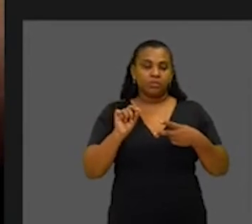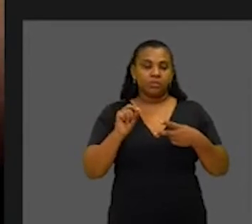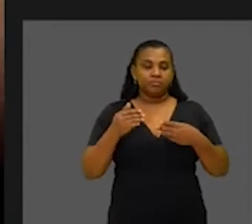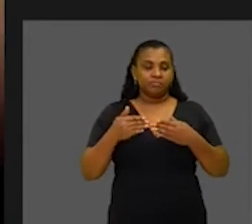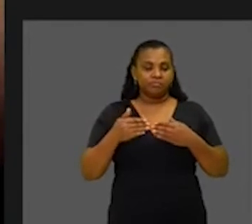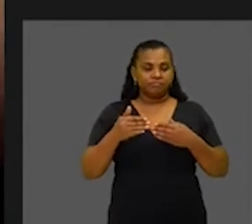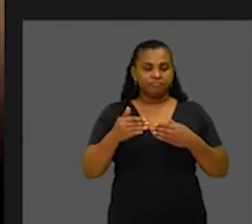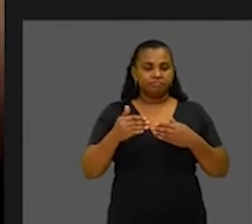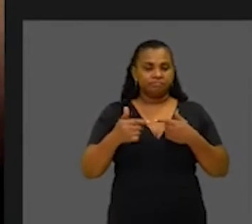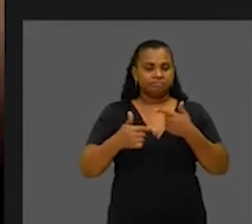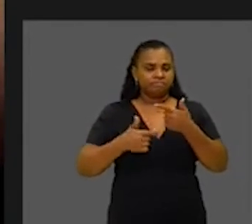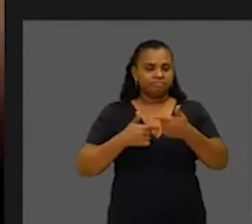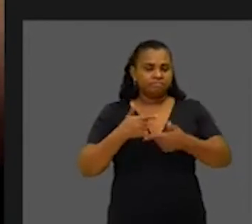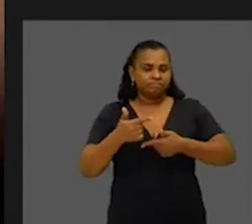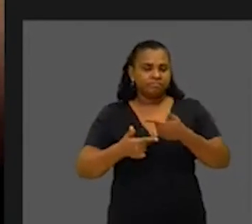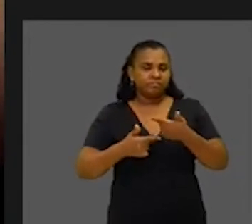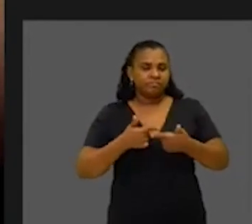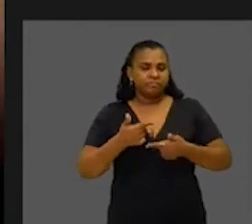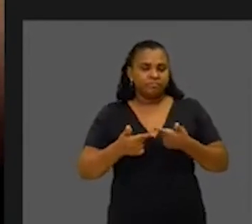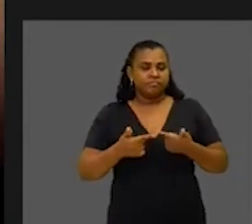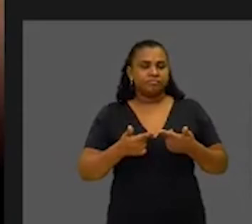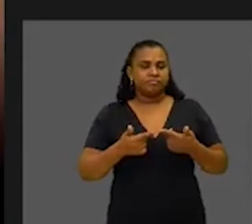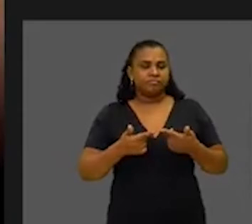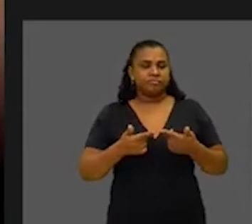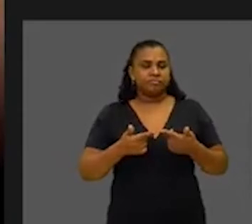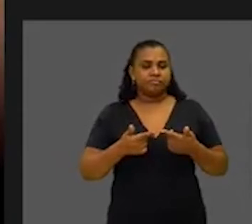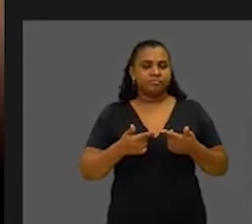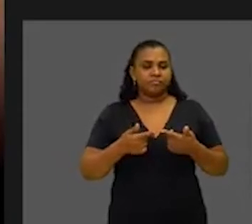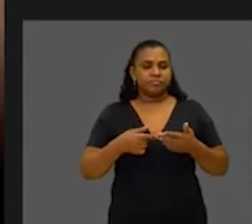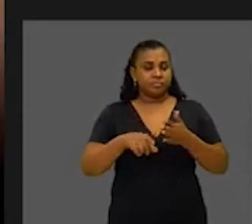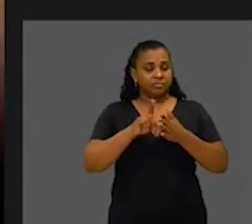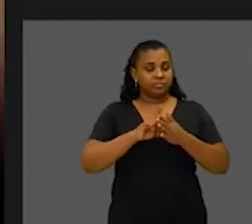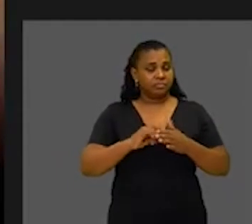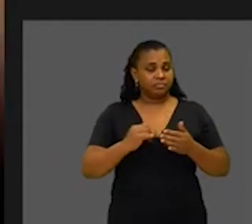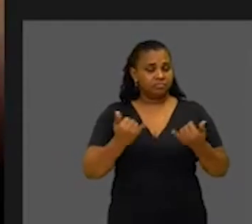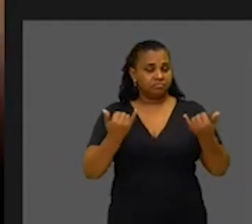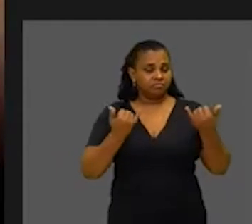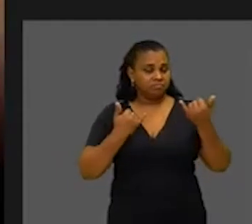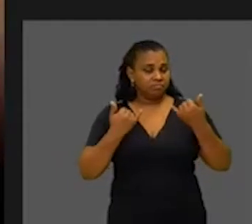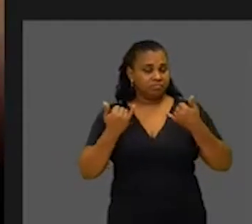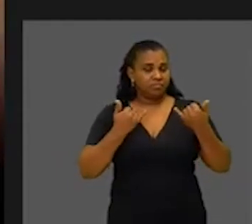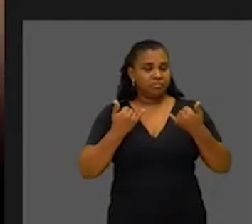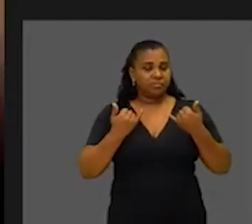eu escutei inclusive aqui no painel eu vou me concentrar um pouco na plataforma 72 horas se